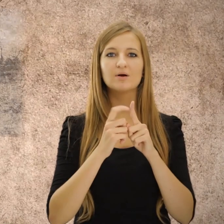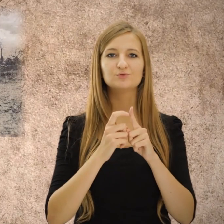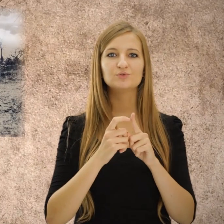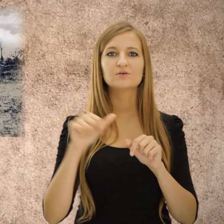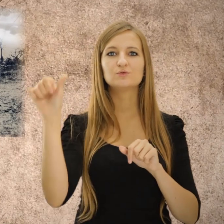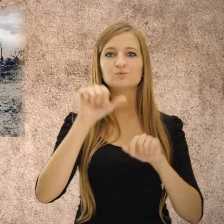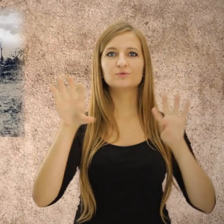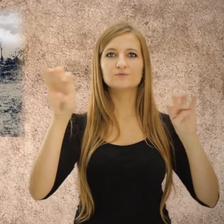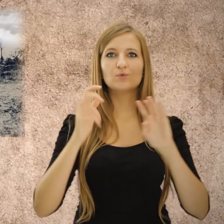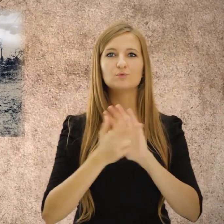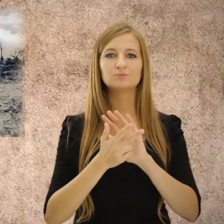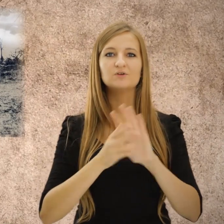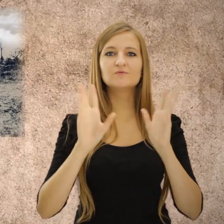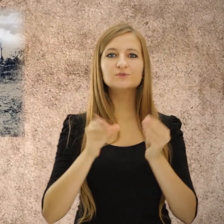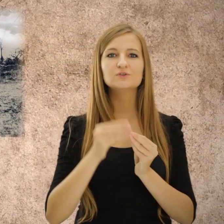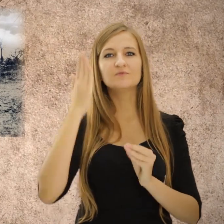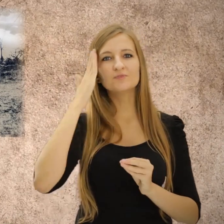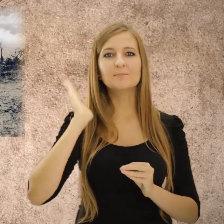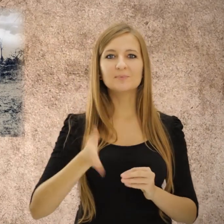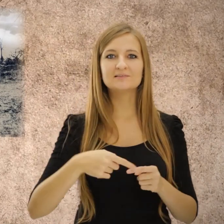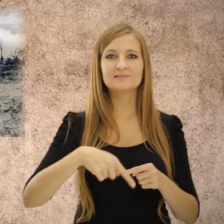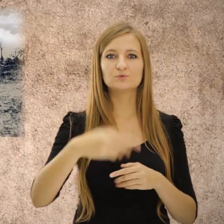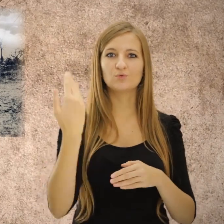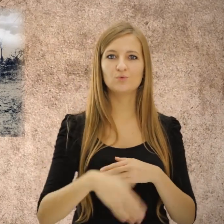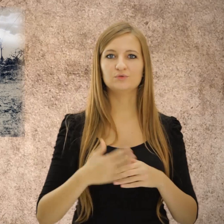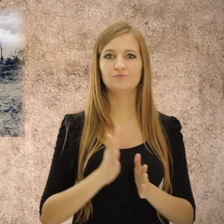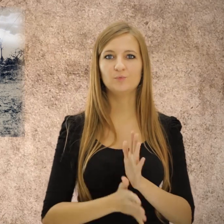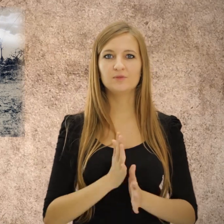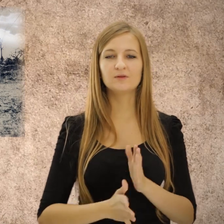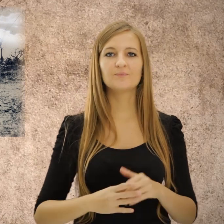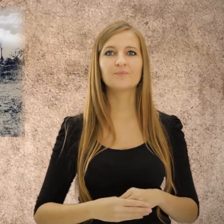W październiku 1918 roku wszyscy wiedzieli, że wojna się zaraz skończy.